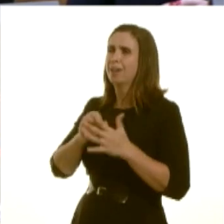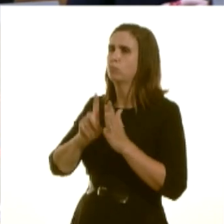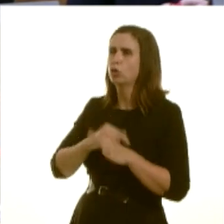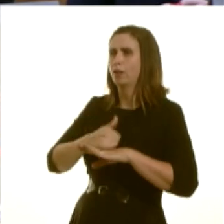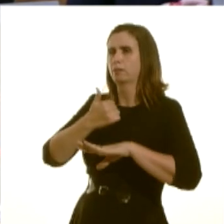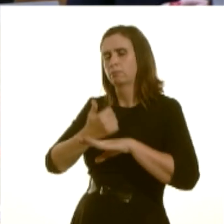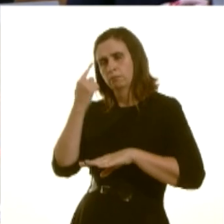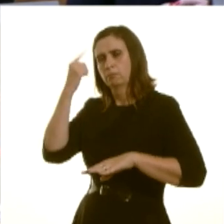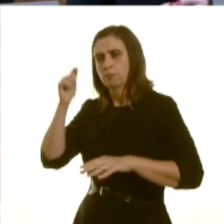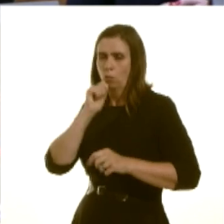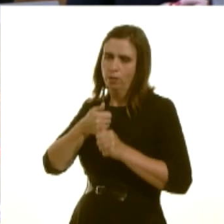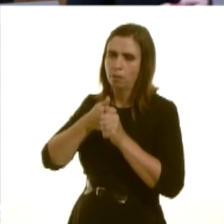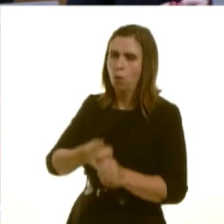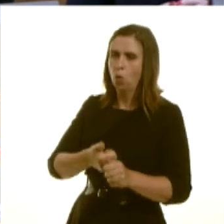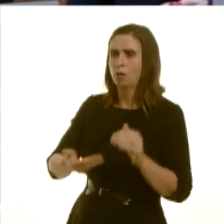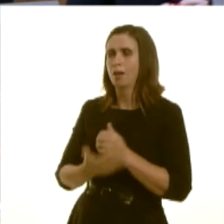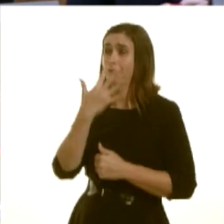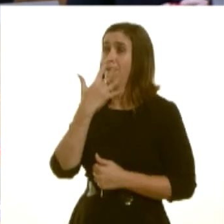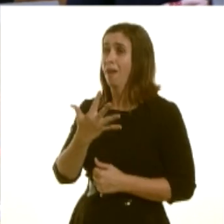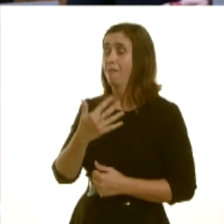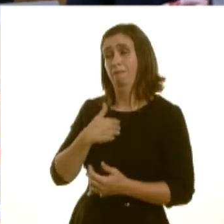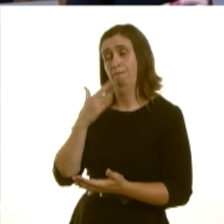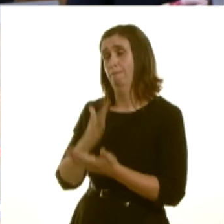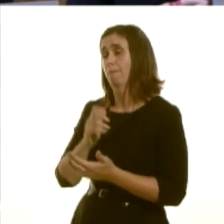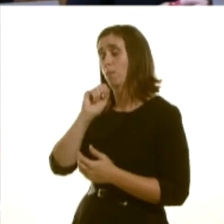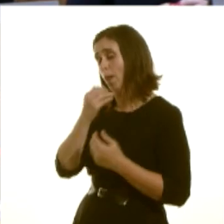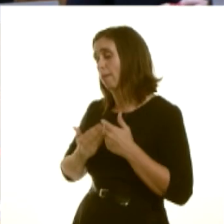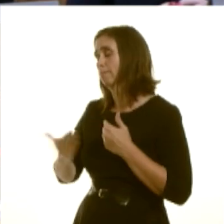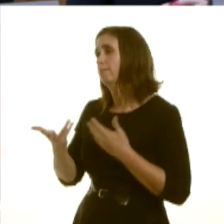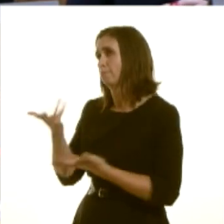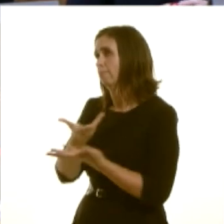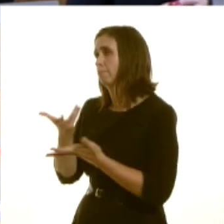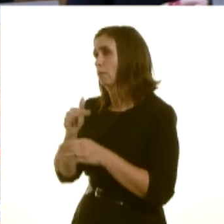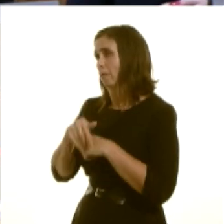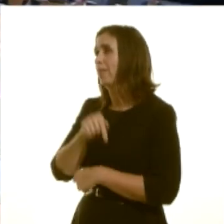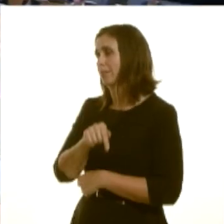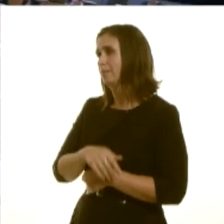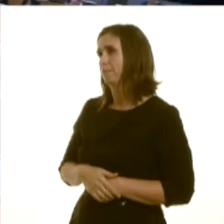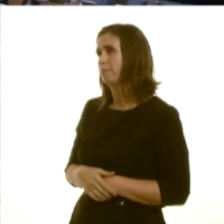y bydd hwn yn rhywbeth a fydd yn cael ei drafod dros y misoedd nesaf.